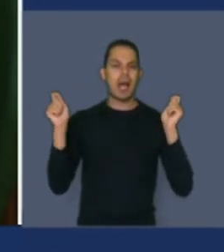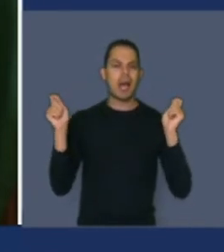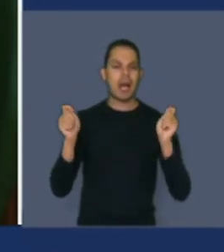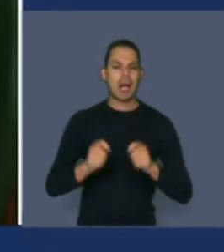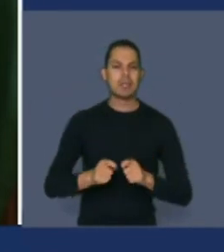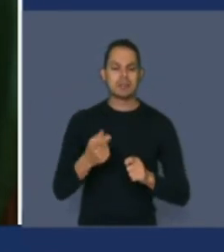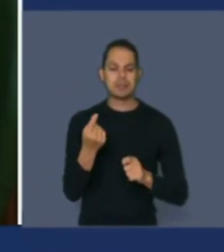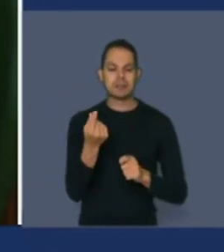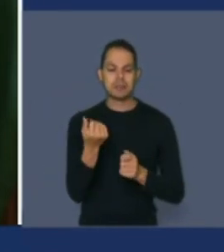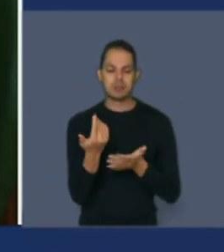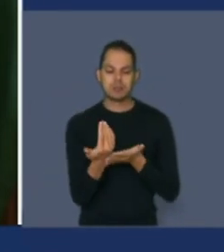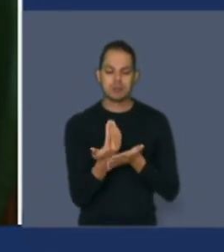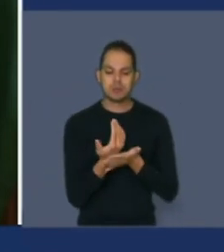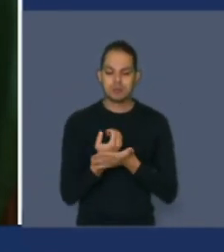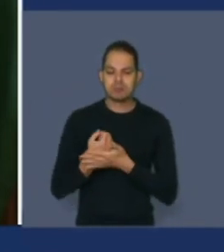DAVA PARA ROUBAR, ROUBAR EM